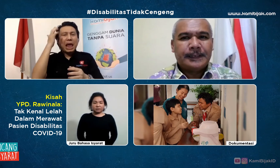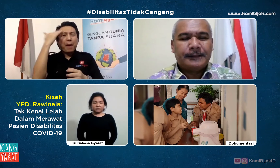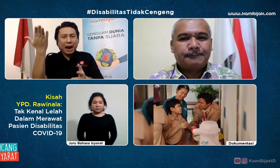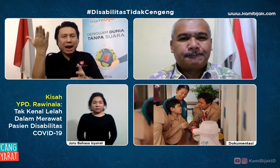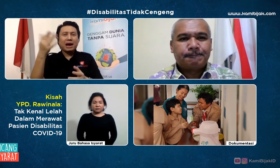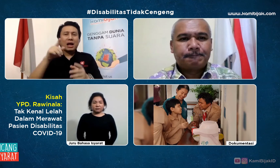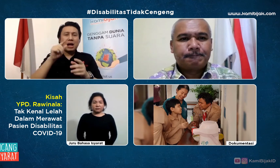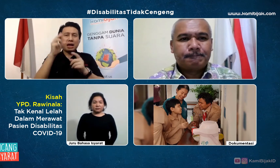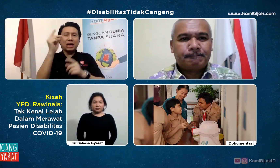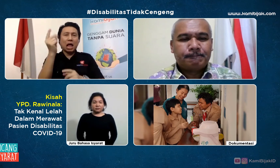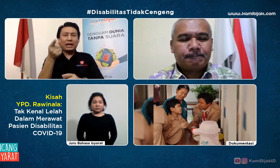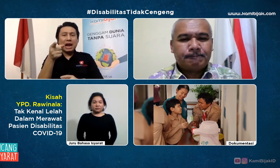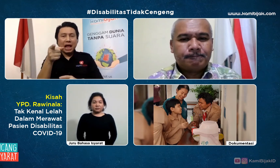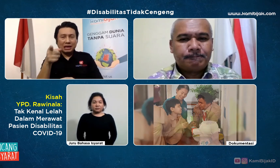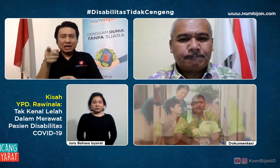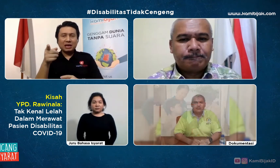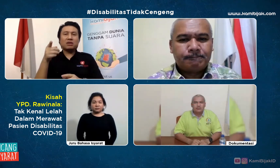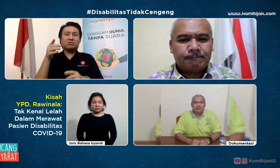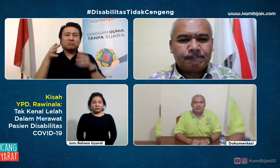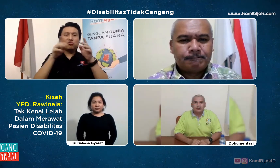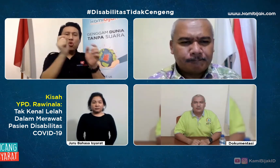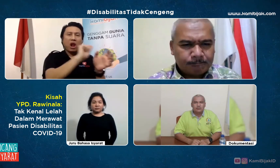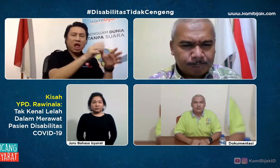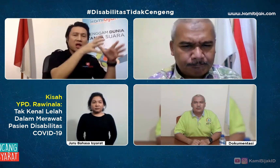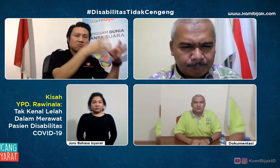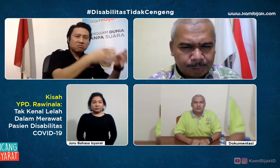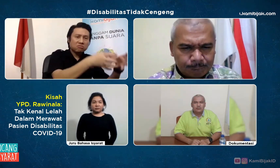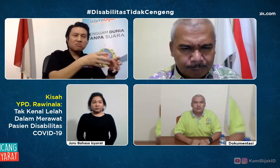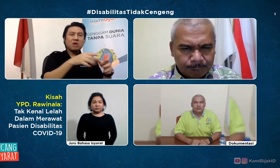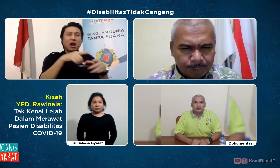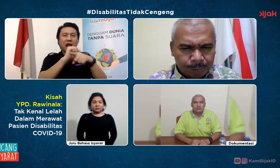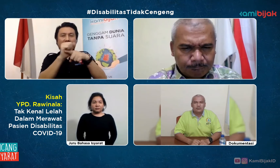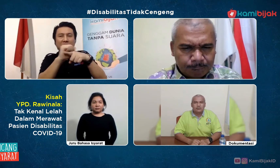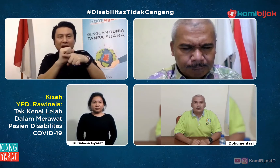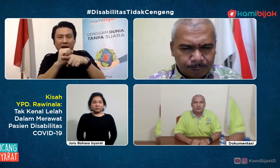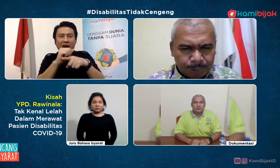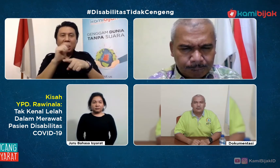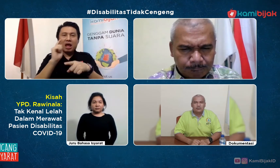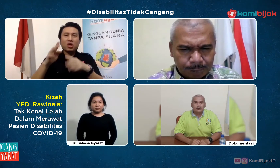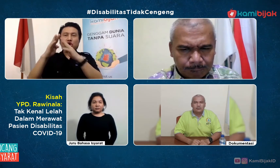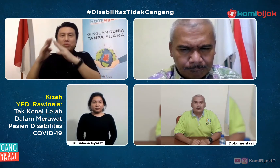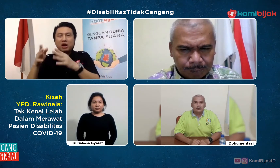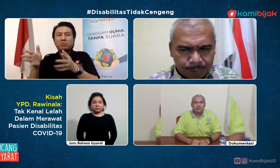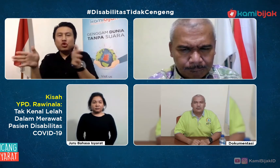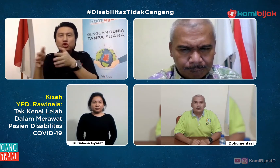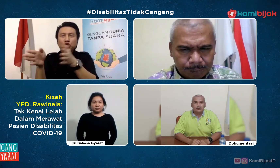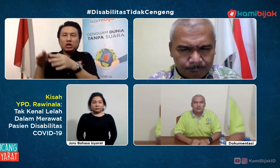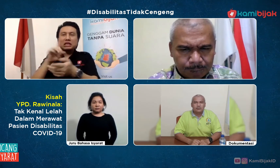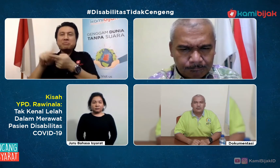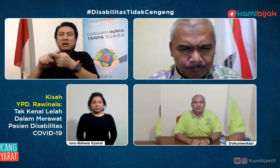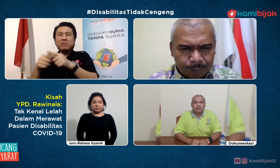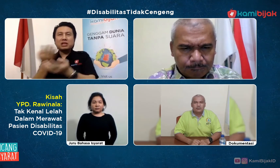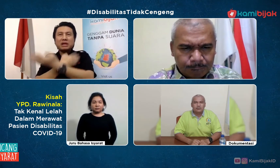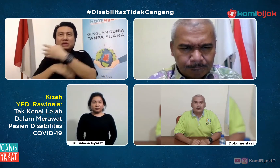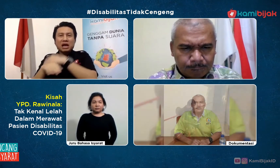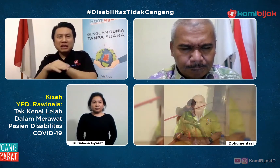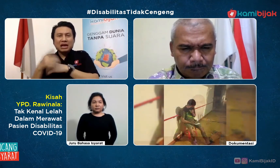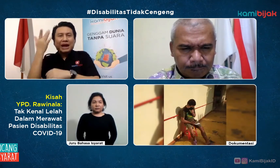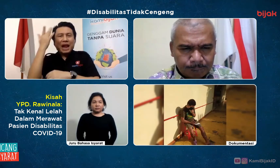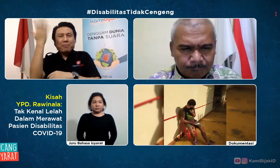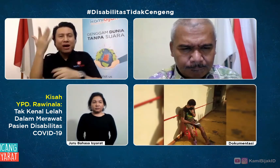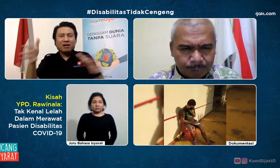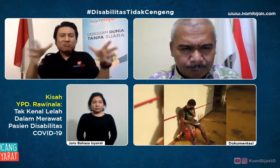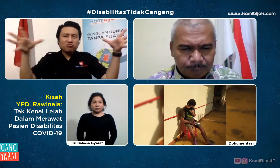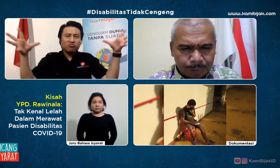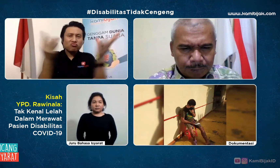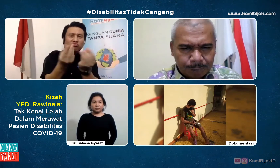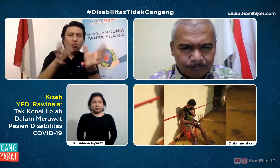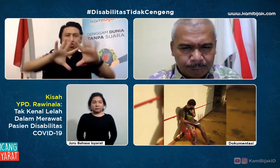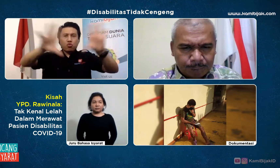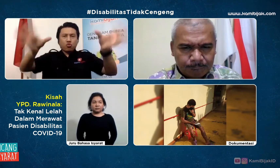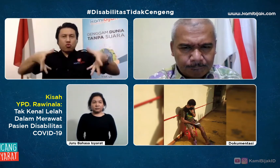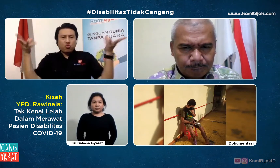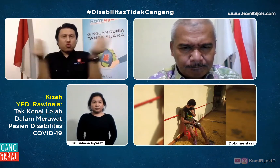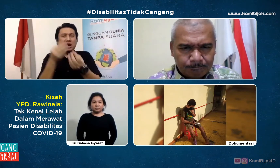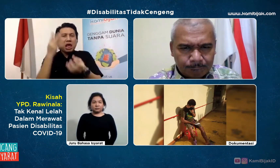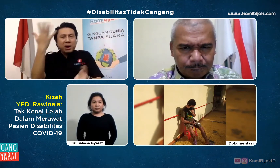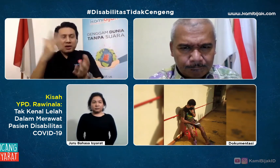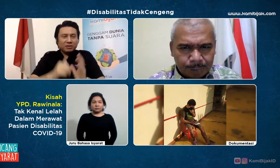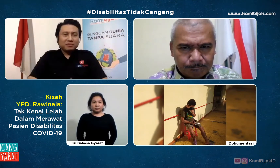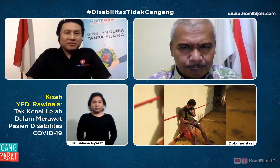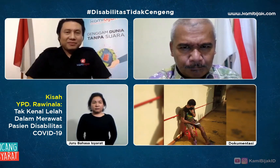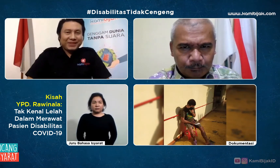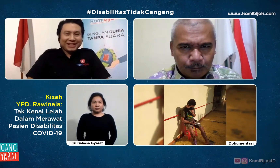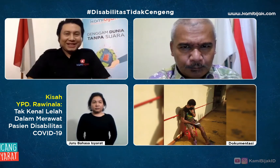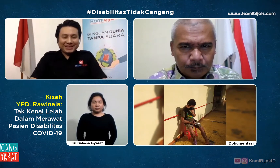Mengapa di Rawinala situ juga mencakup sekolah, pusat pelatihan, dan rumah perawatan untuk teman Disabilitas?